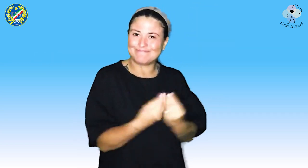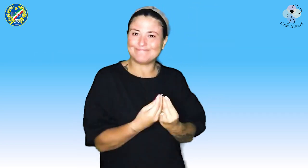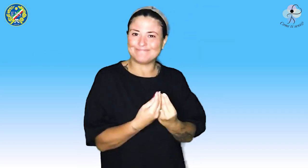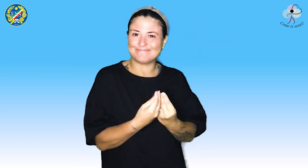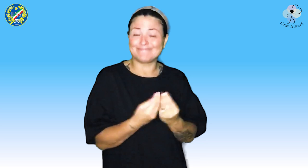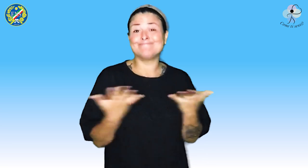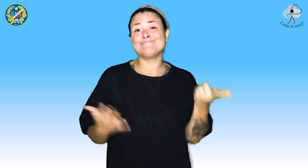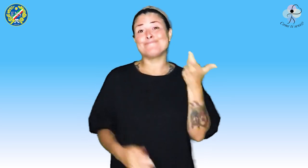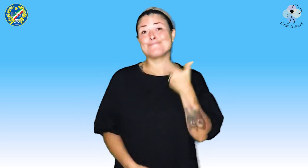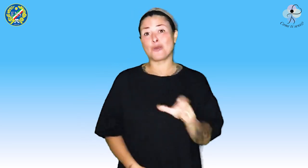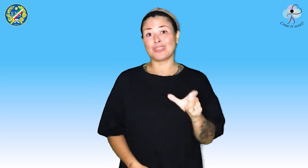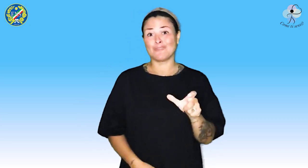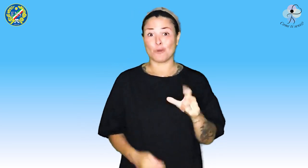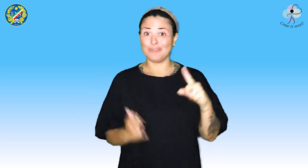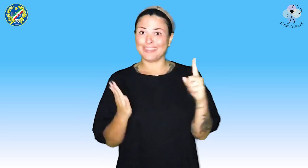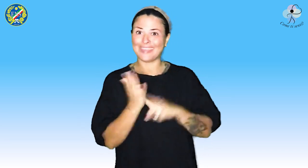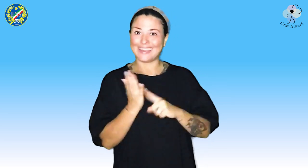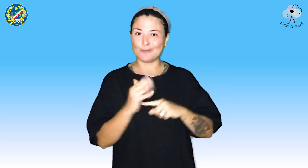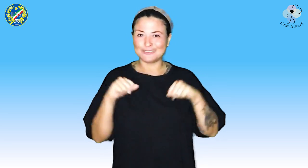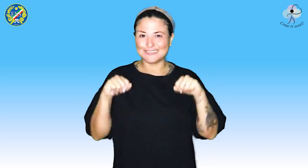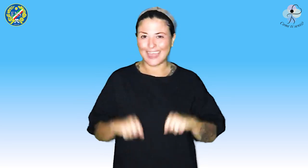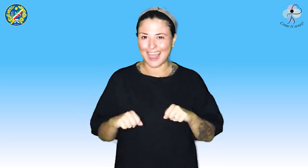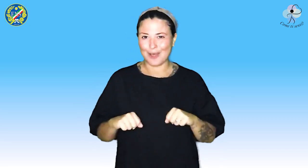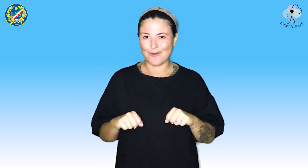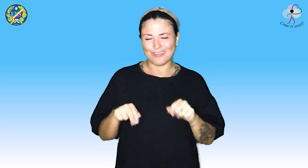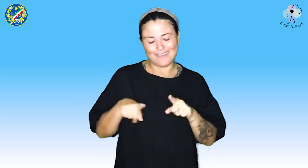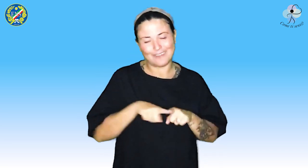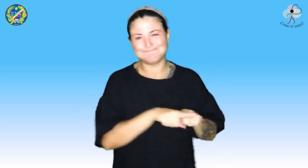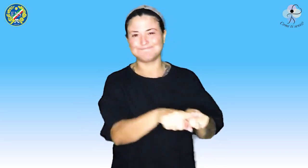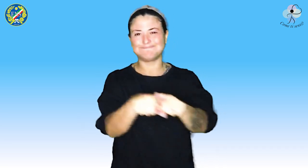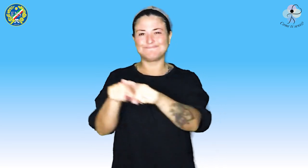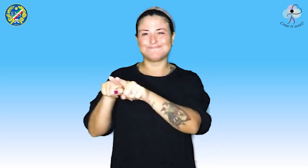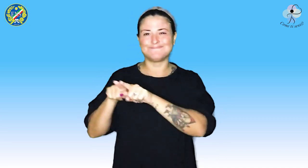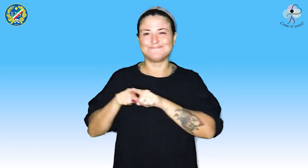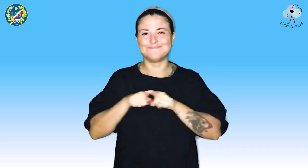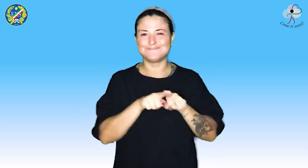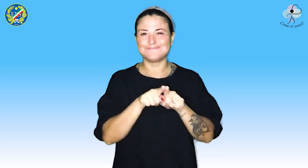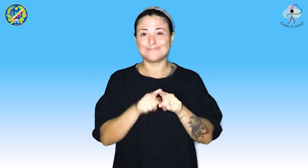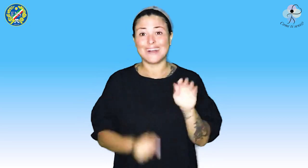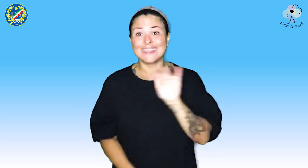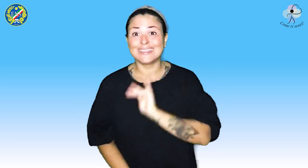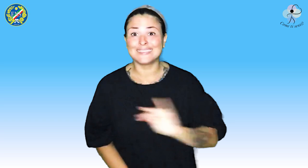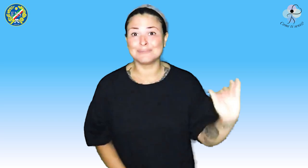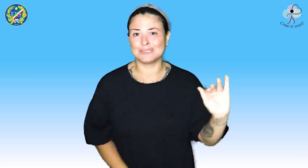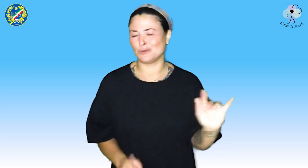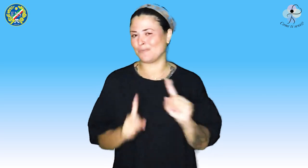e registrarti all’appuntamento della tua Regione.